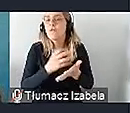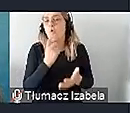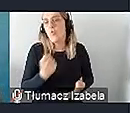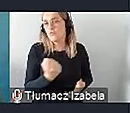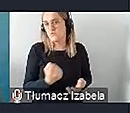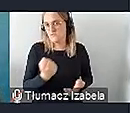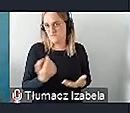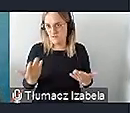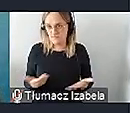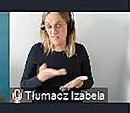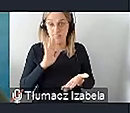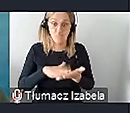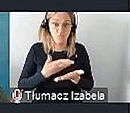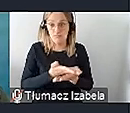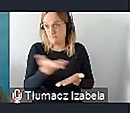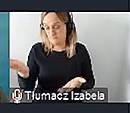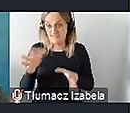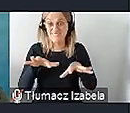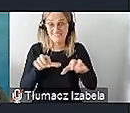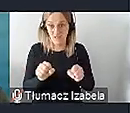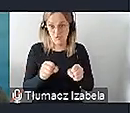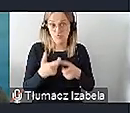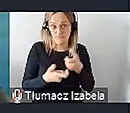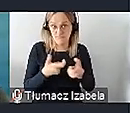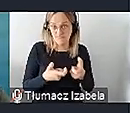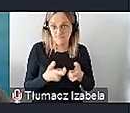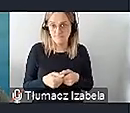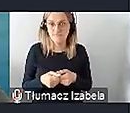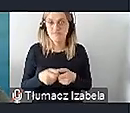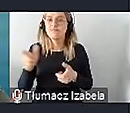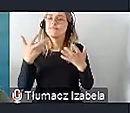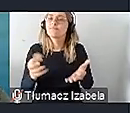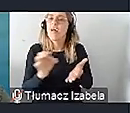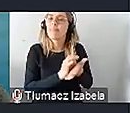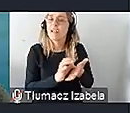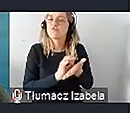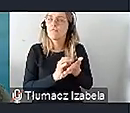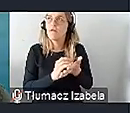Jeżeli prowadzą państwo zajęcia, chodzi o to, żeby narysować to, co chcecie narysować, szybko.